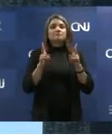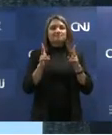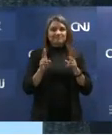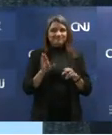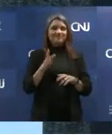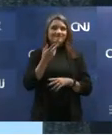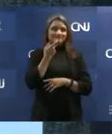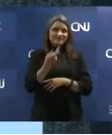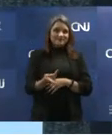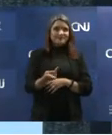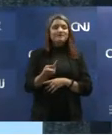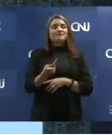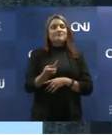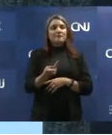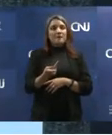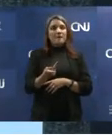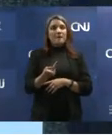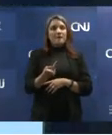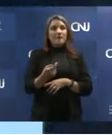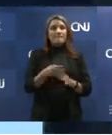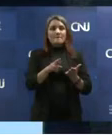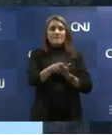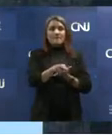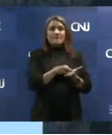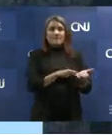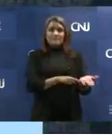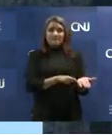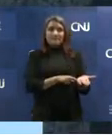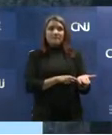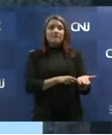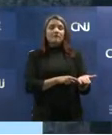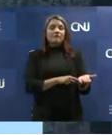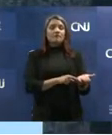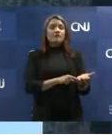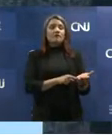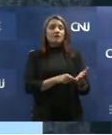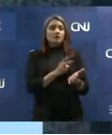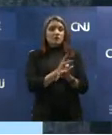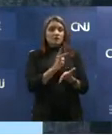da sua autoria, mas sem citação, não o procedimento de controle administrativo